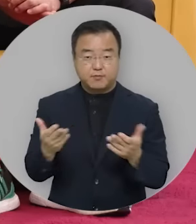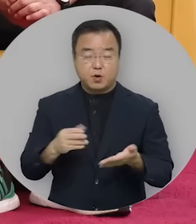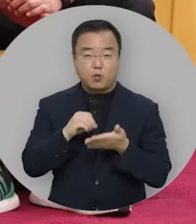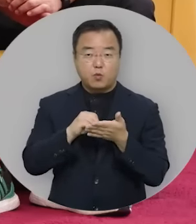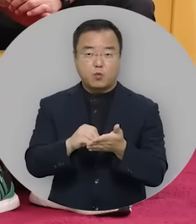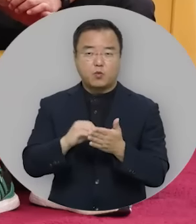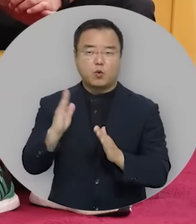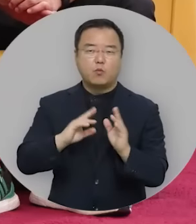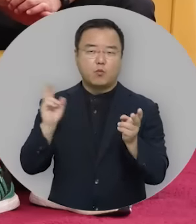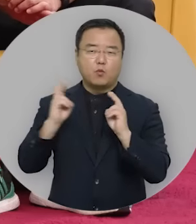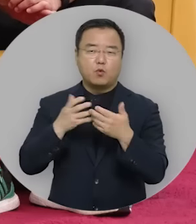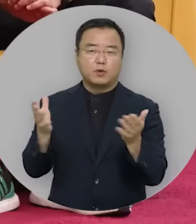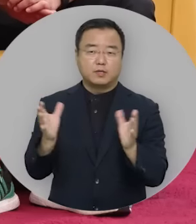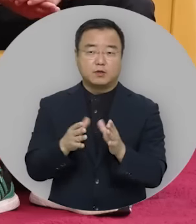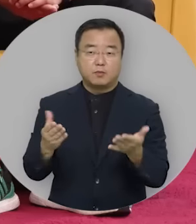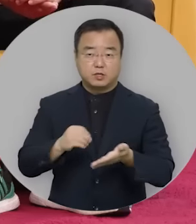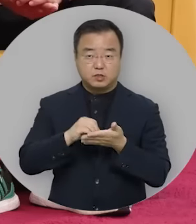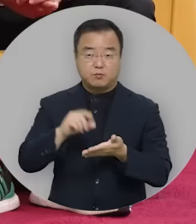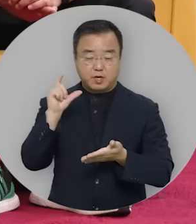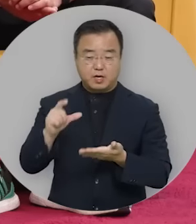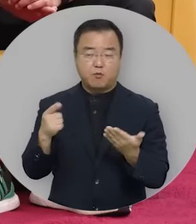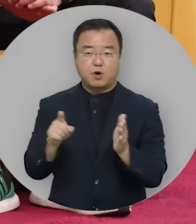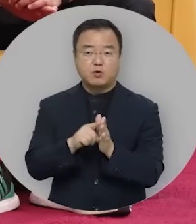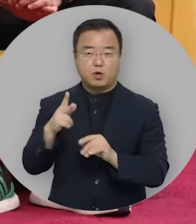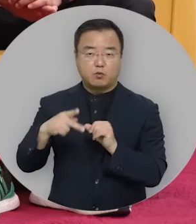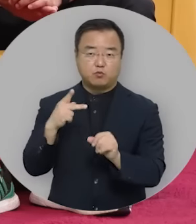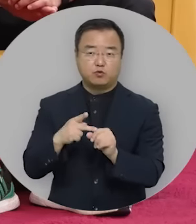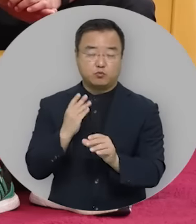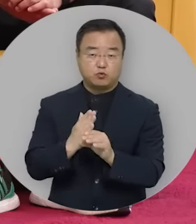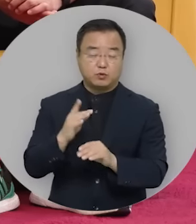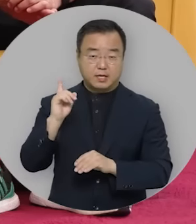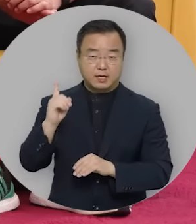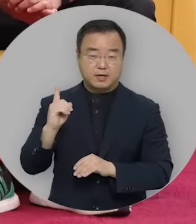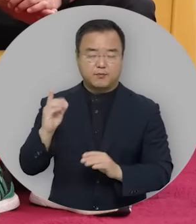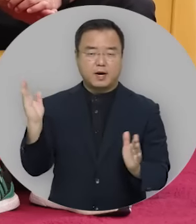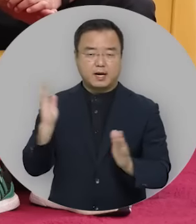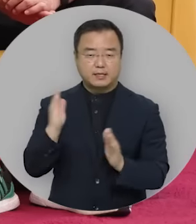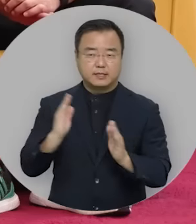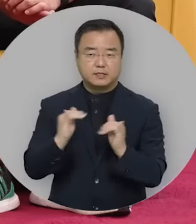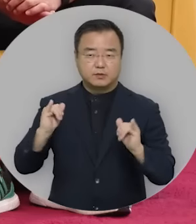취업역량 강화 프로그램의 일환으로 우리 학교에서 전 학생들이 다 참가하는